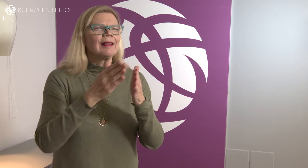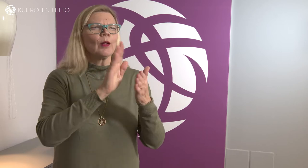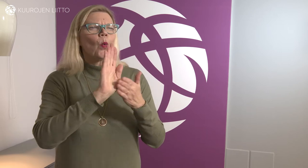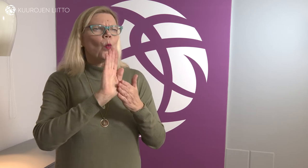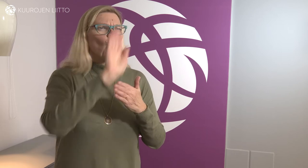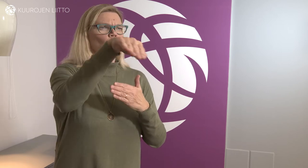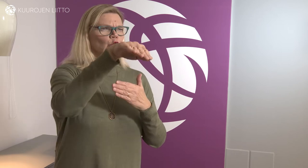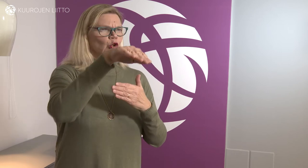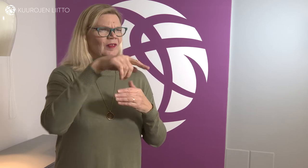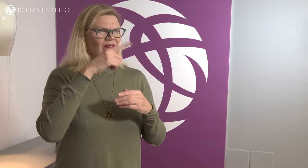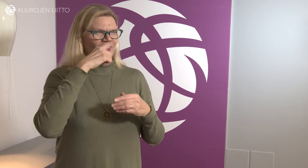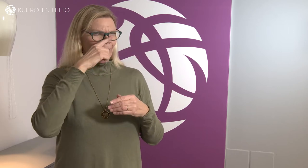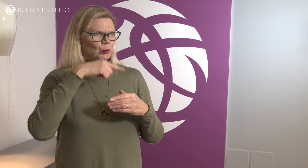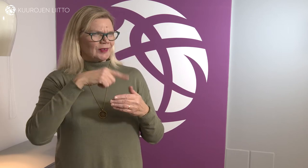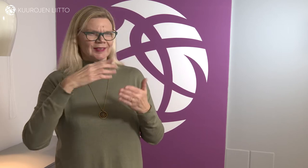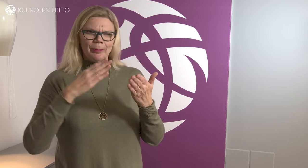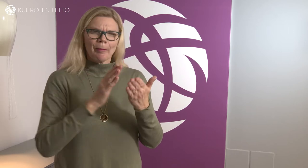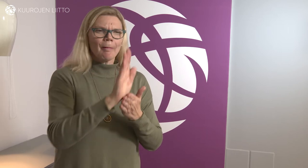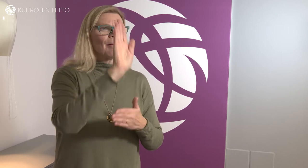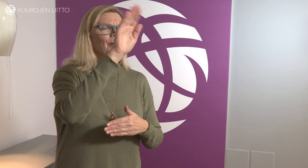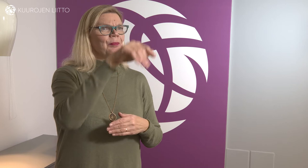tien ulos näistä vääryyksistä.